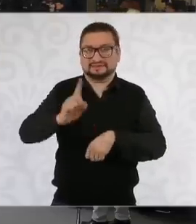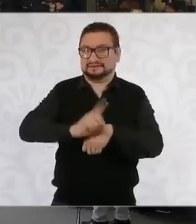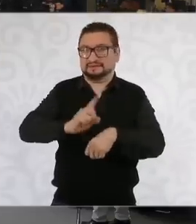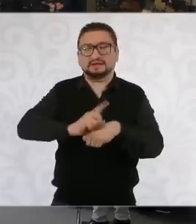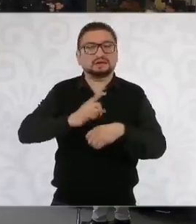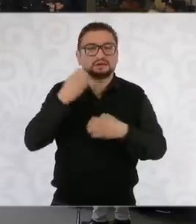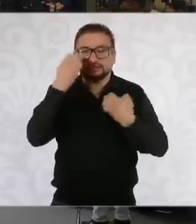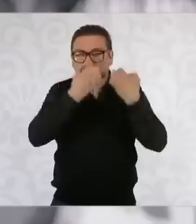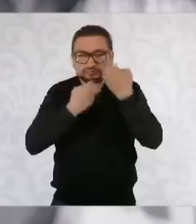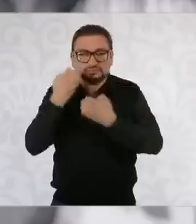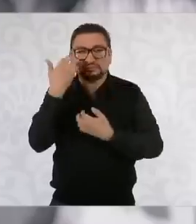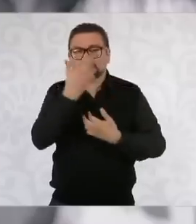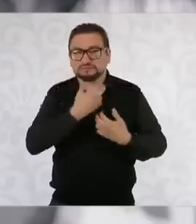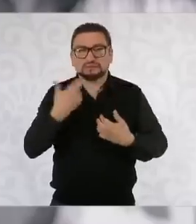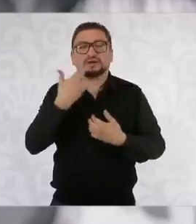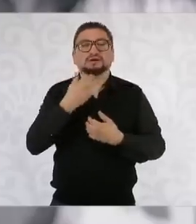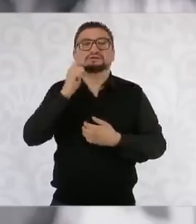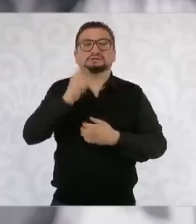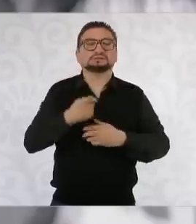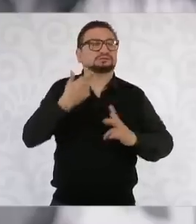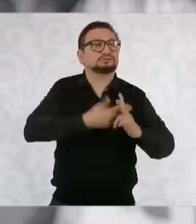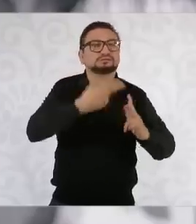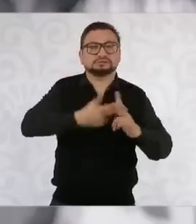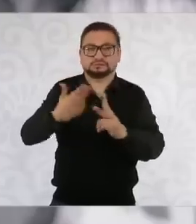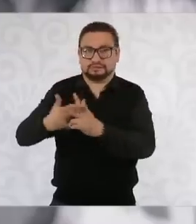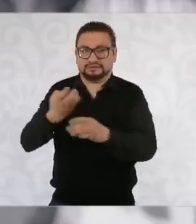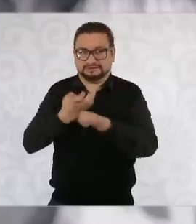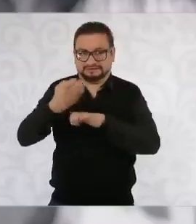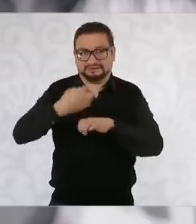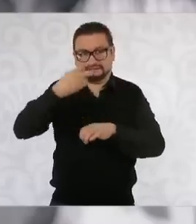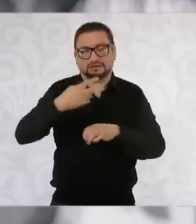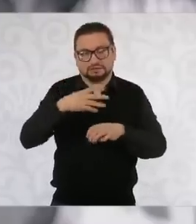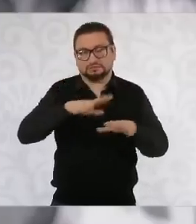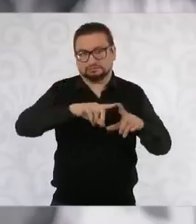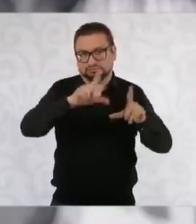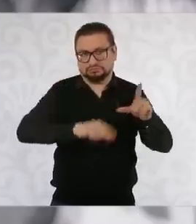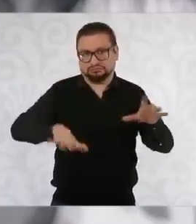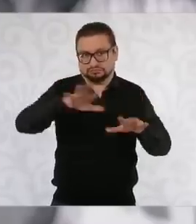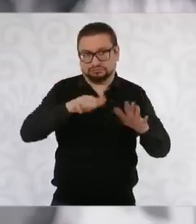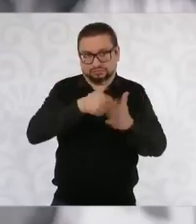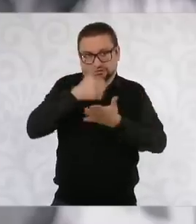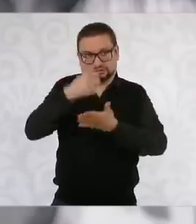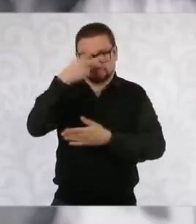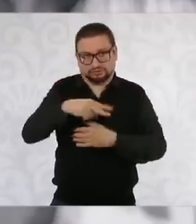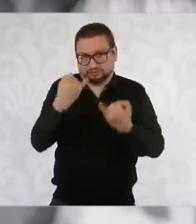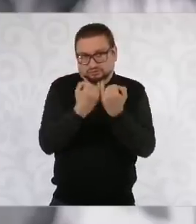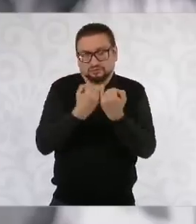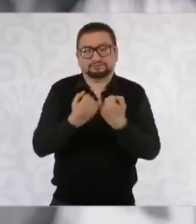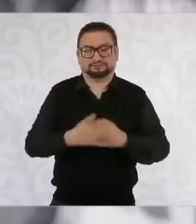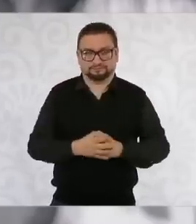en los distintos estados de la república y de la Ciudad de México eh Esa información